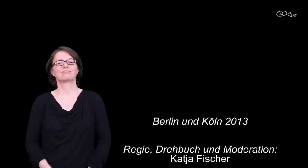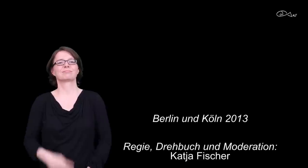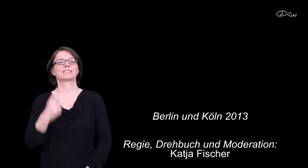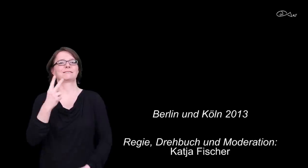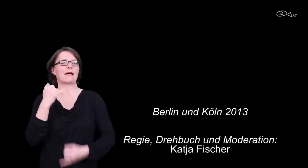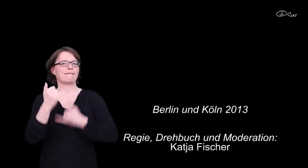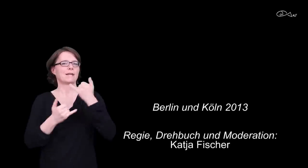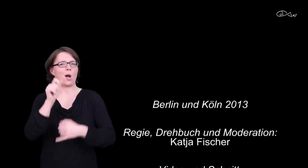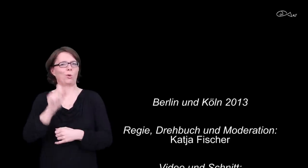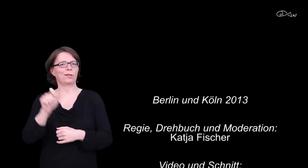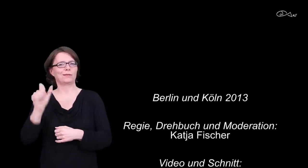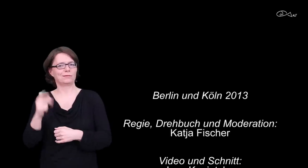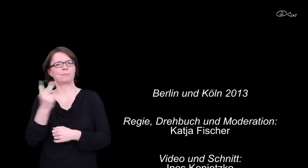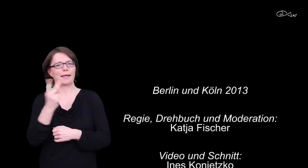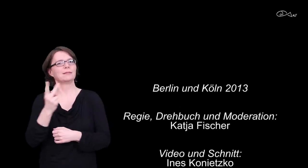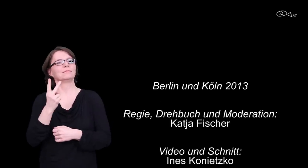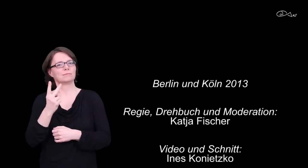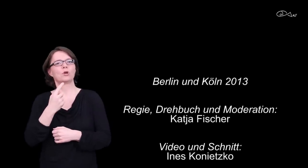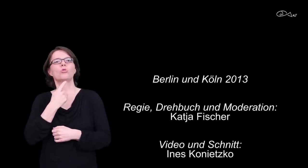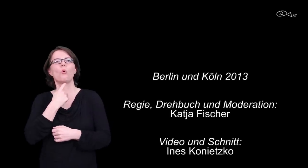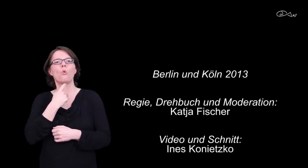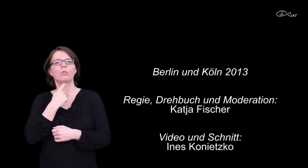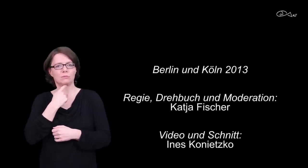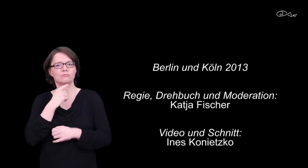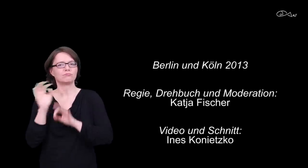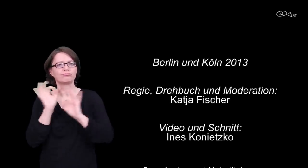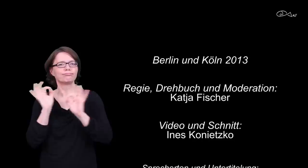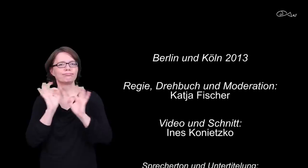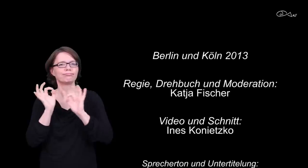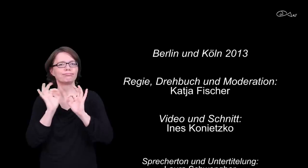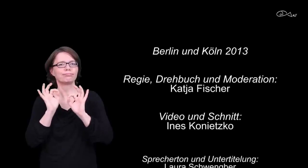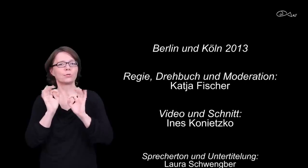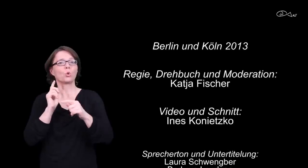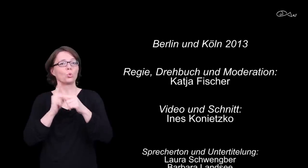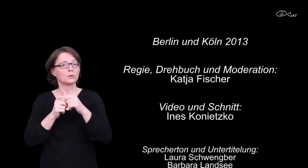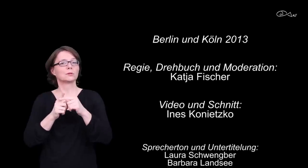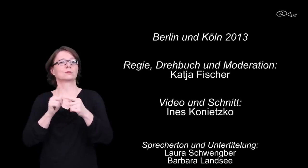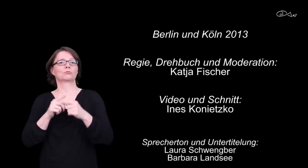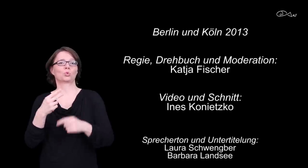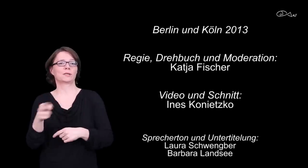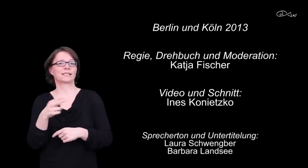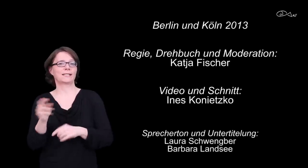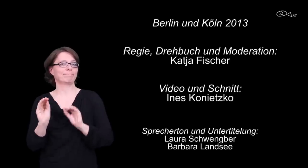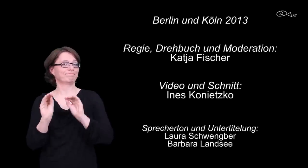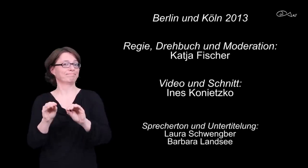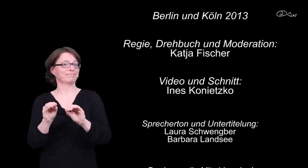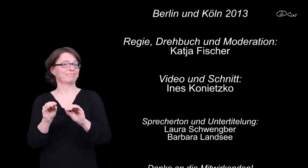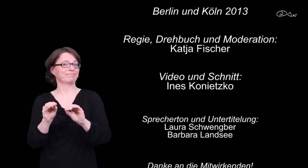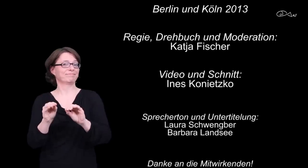Ich danke auch den beiden Frauen, die den Ton, Audiodeskription und die Untertitelung gemacht haben - Laura Schwengber und Barbara Landsee